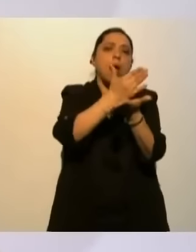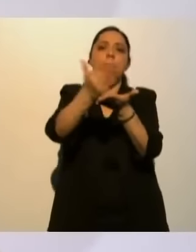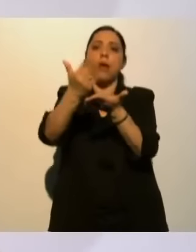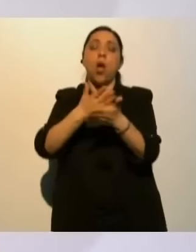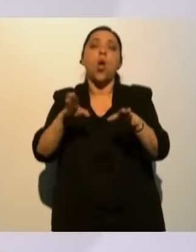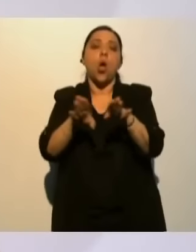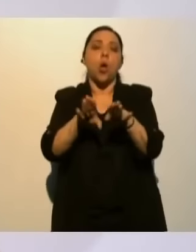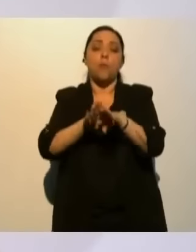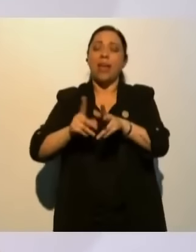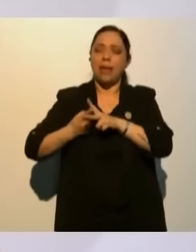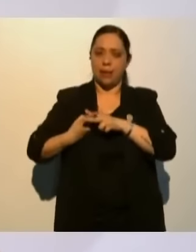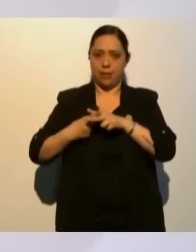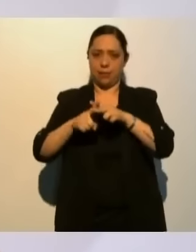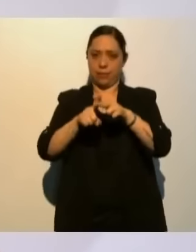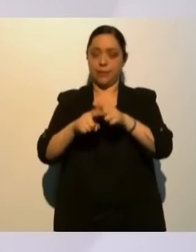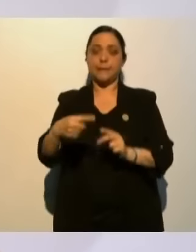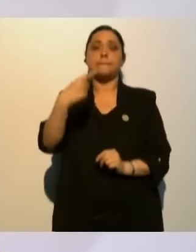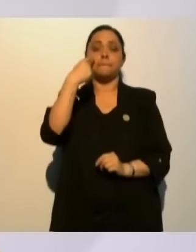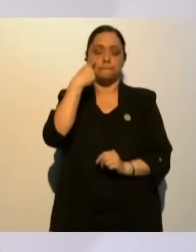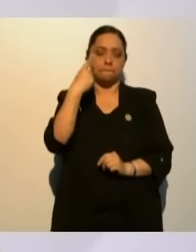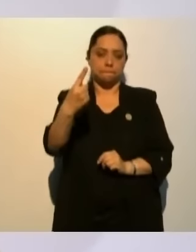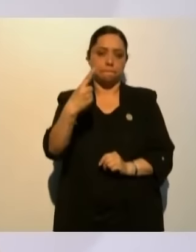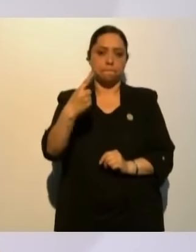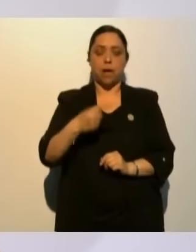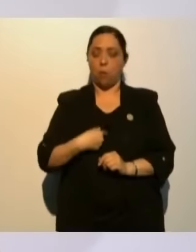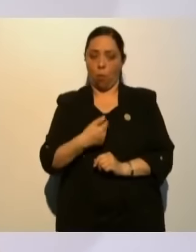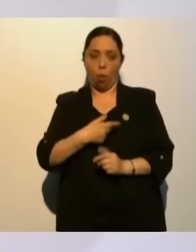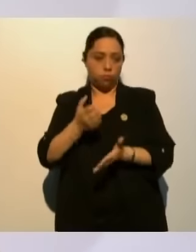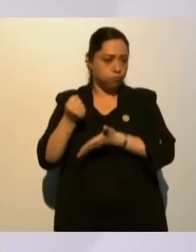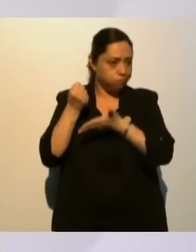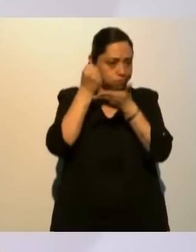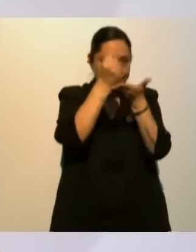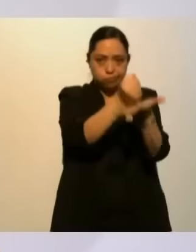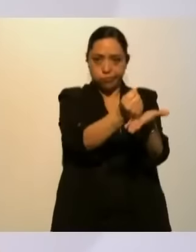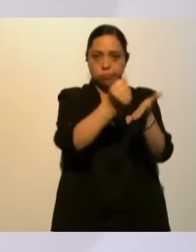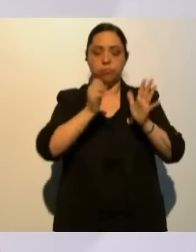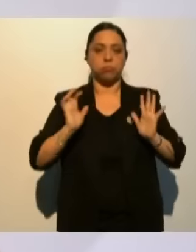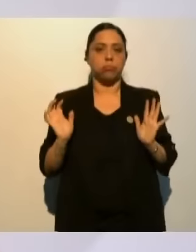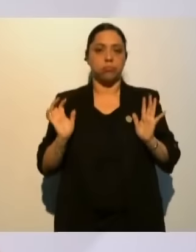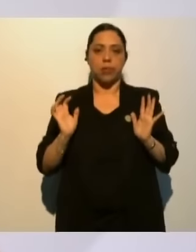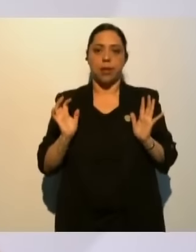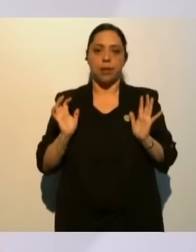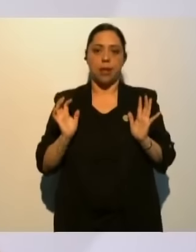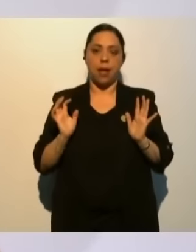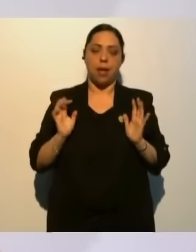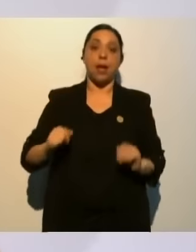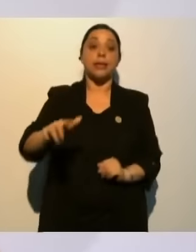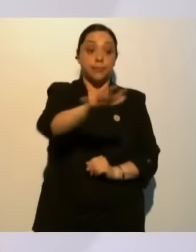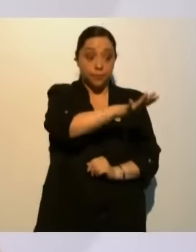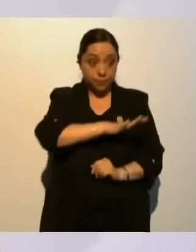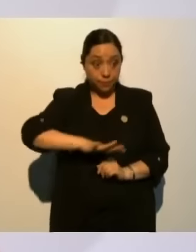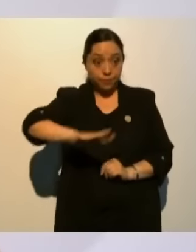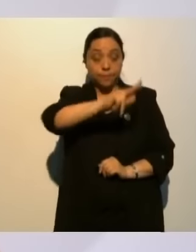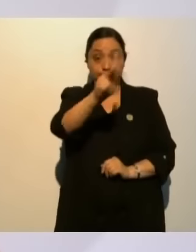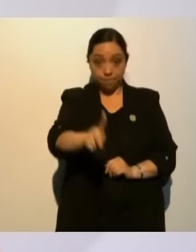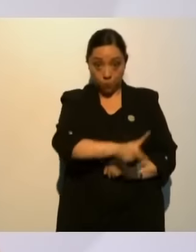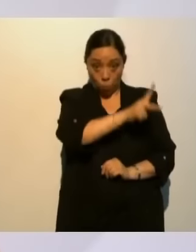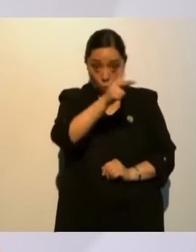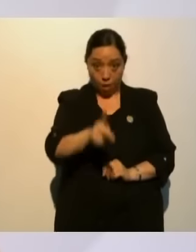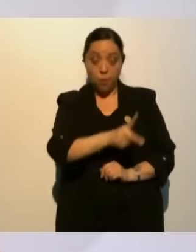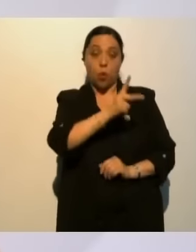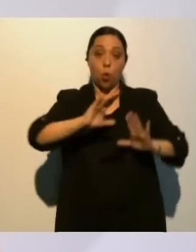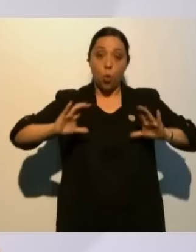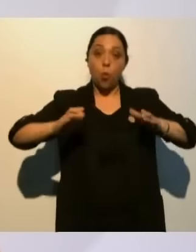se va a distribuir de manera directa reconociendo a los pueblos y a las comunidades como sujetos de